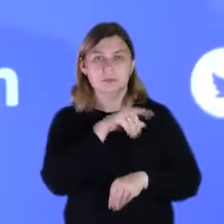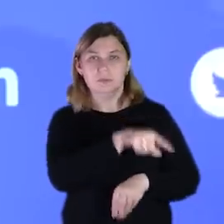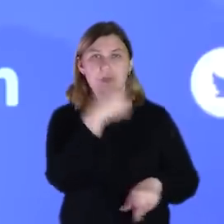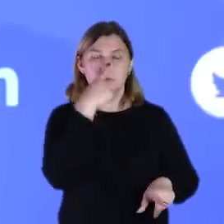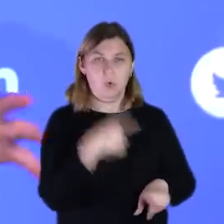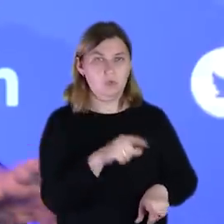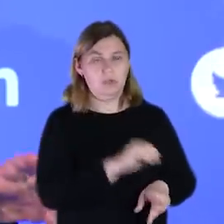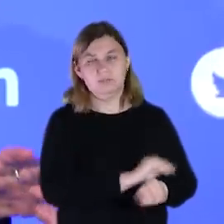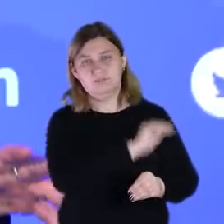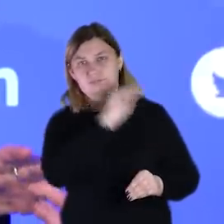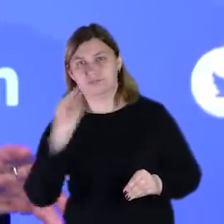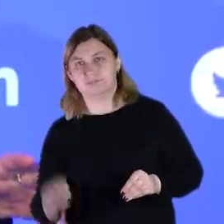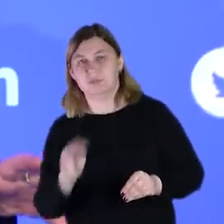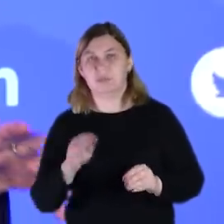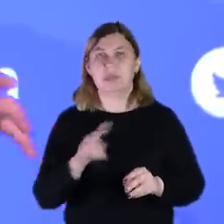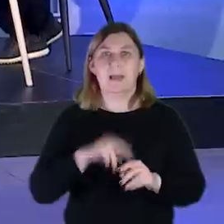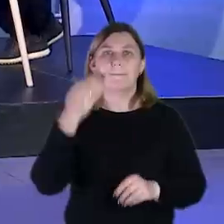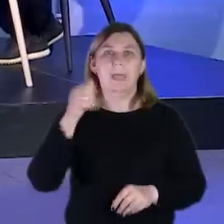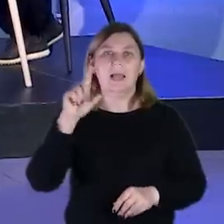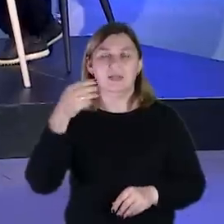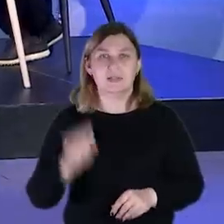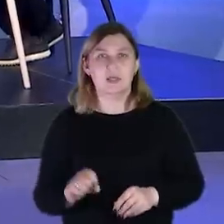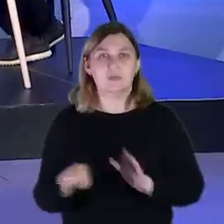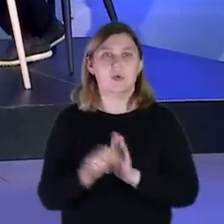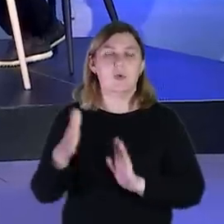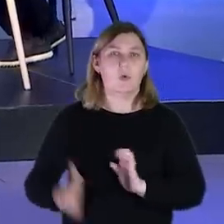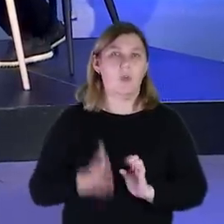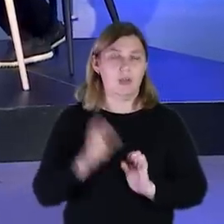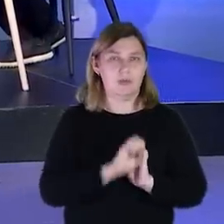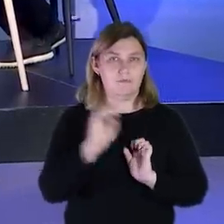Sowieckiego aż do dostarczenia na melinę i na drugi dzień do stacji kolejowej.